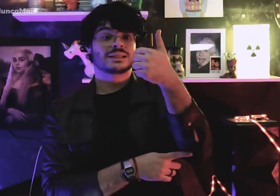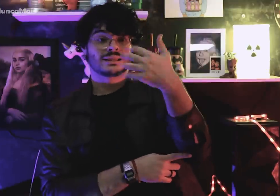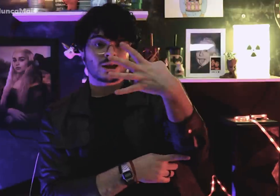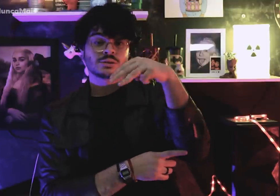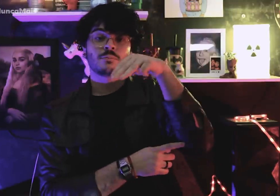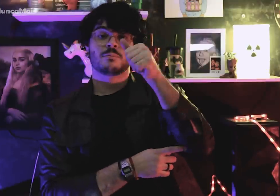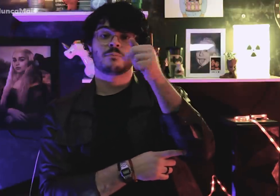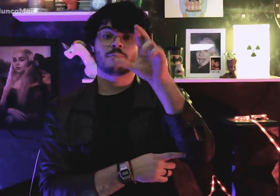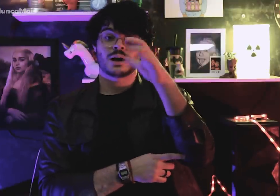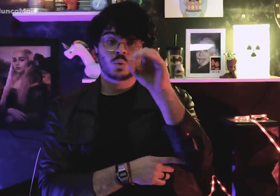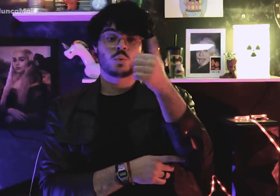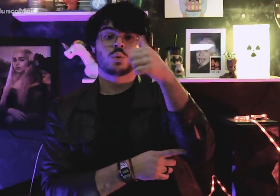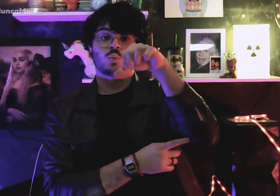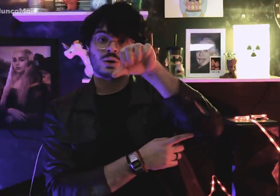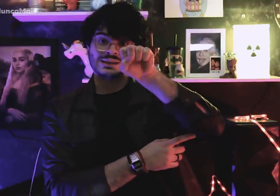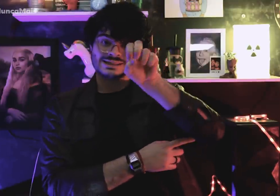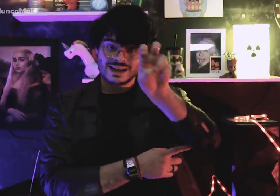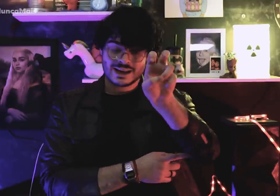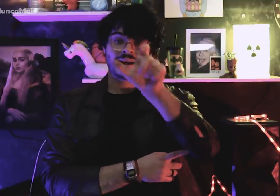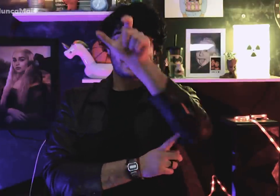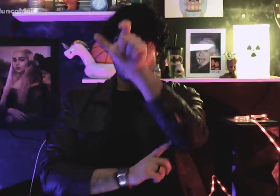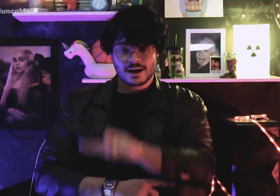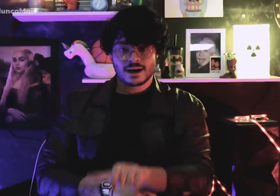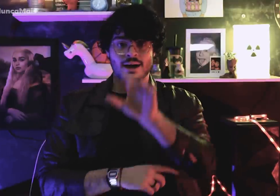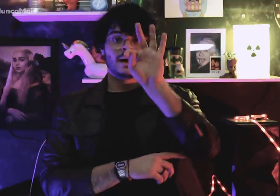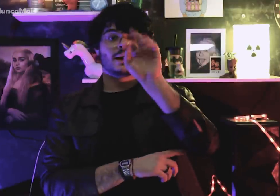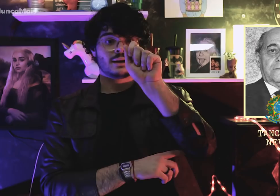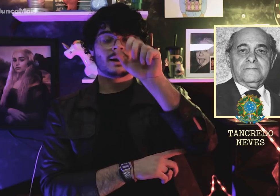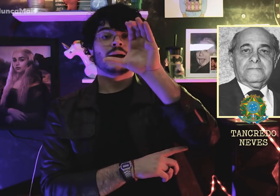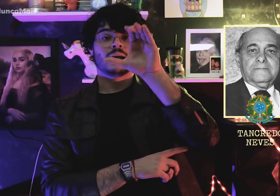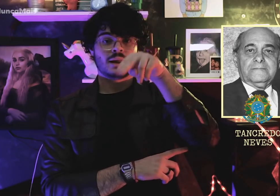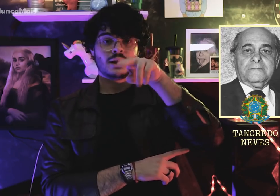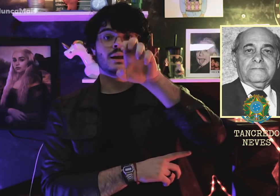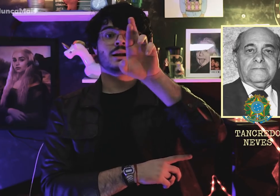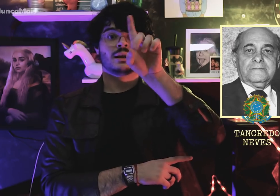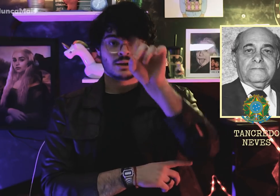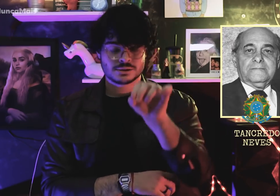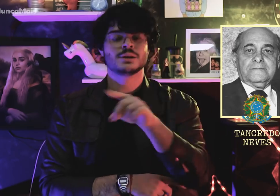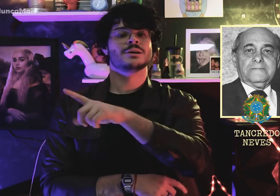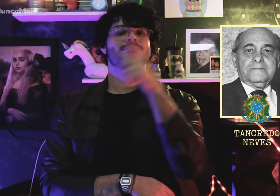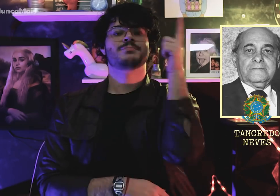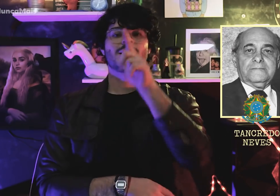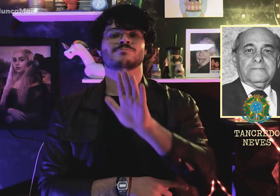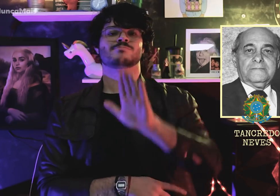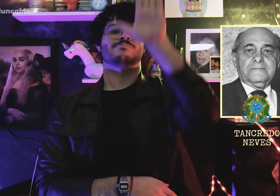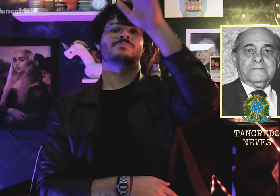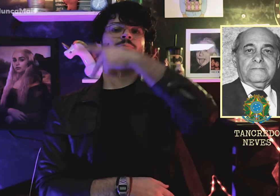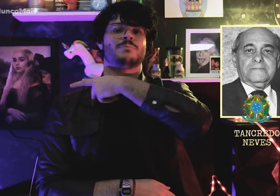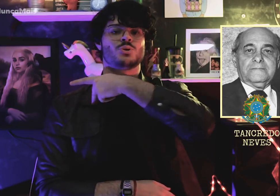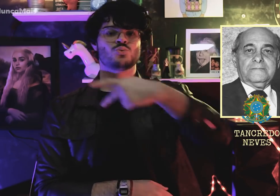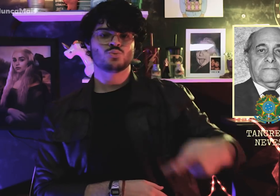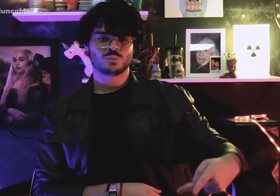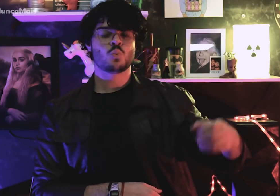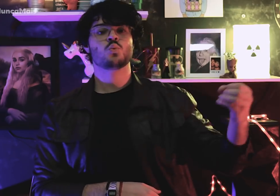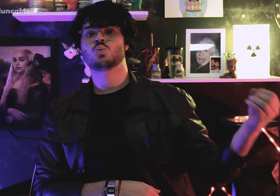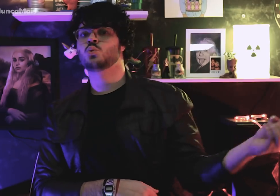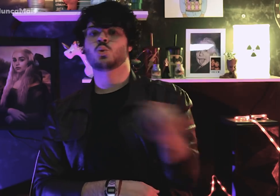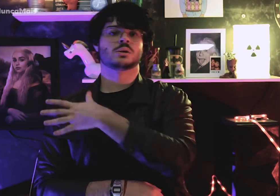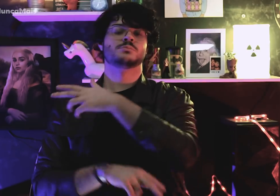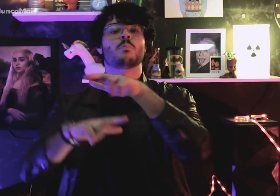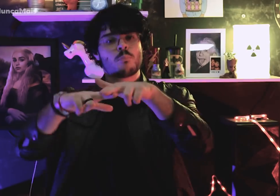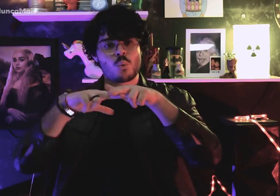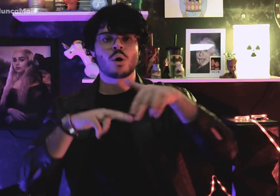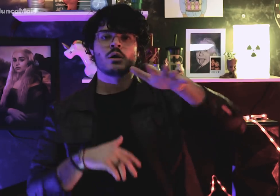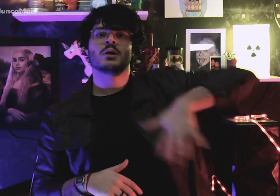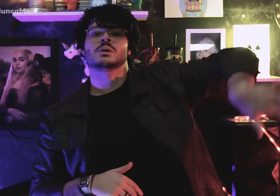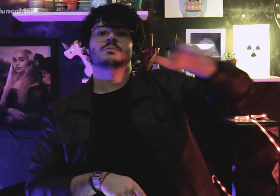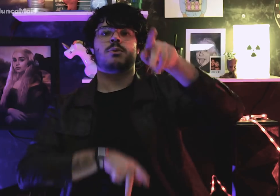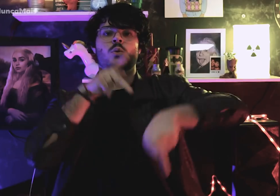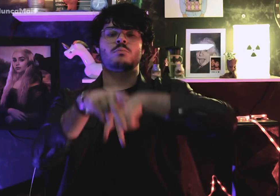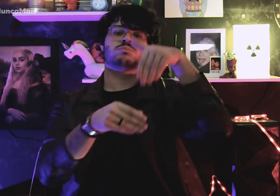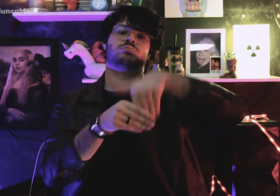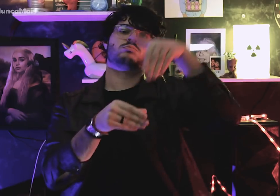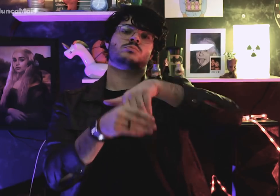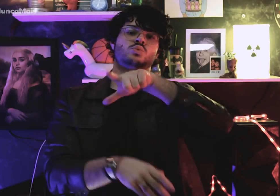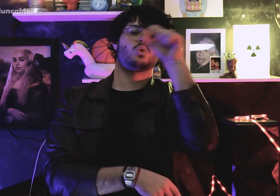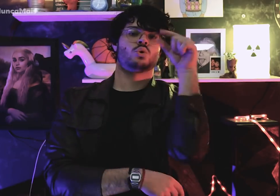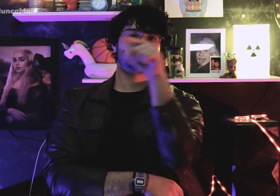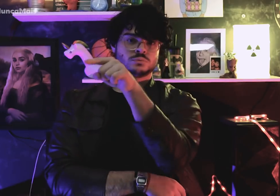Em 14 de março de 1985, Tancredo Neves finalmente foi eleito a presidente através eleição direta.